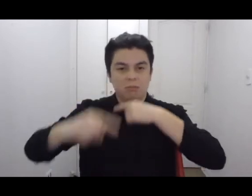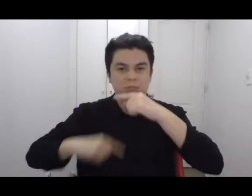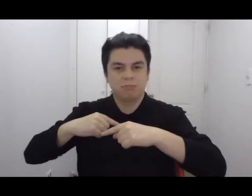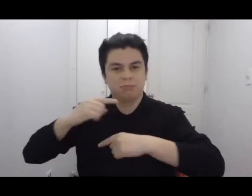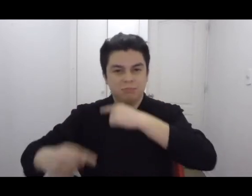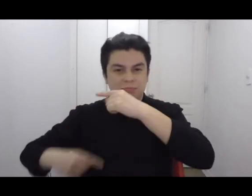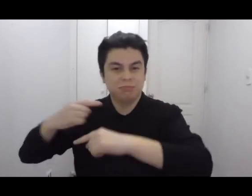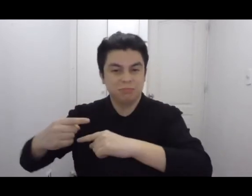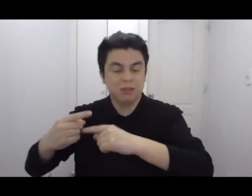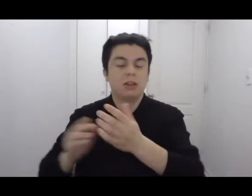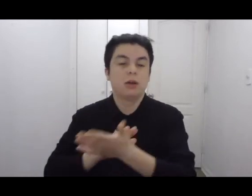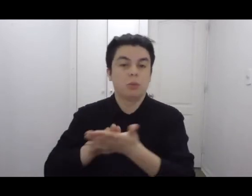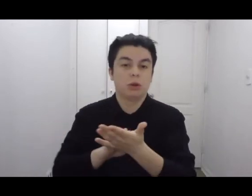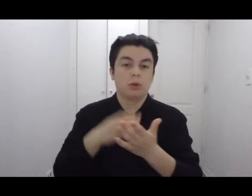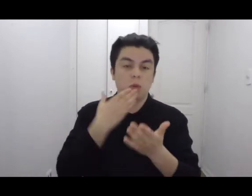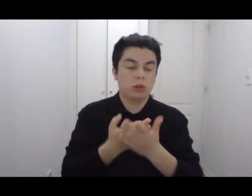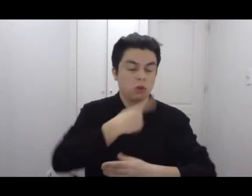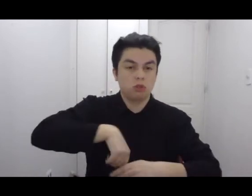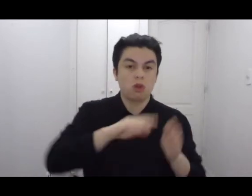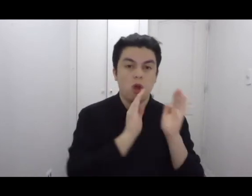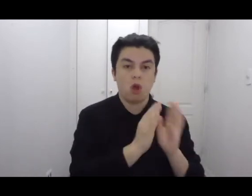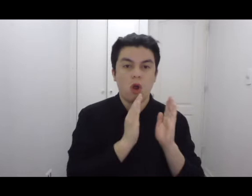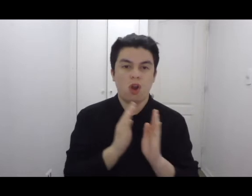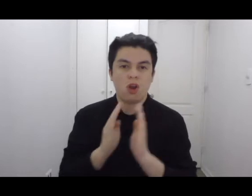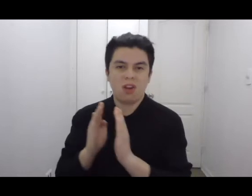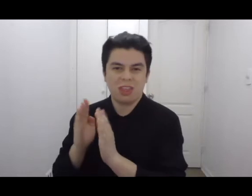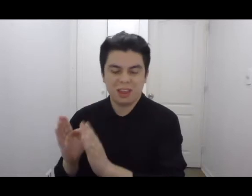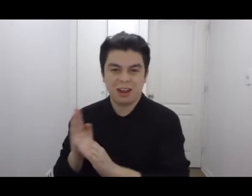hace ciertas cosas entonces eso sí que uno lo cuadra con la alimentación, el ejercicio,